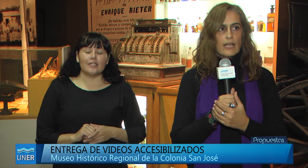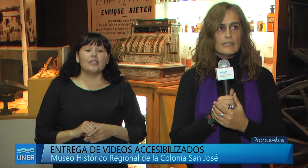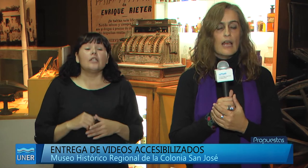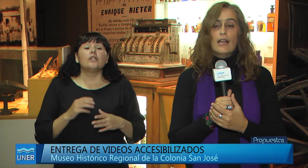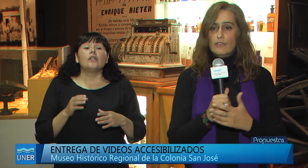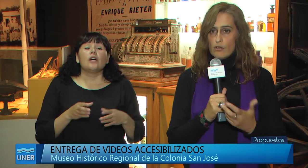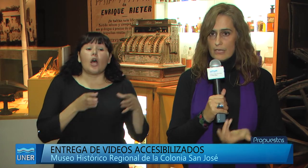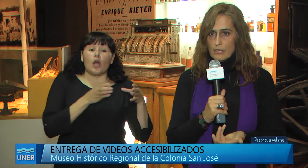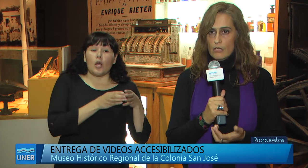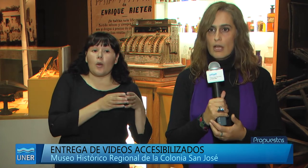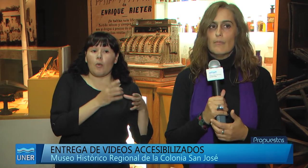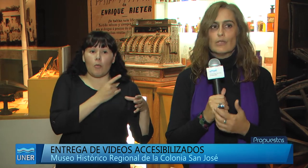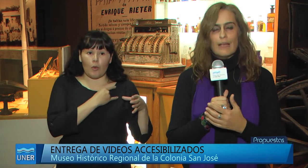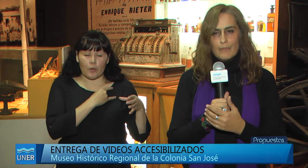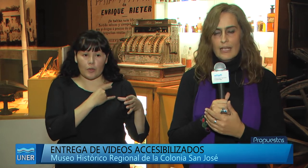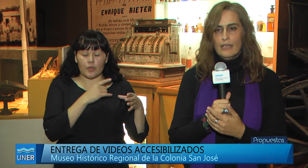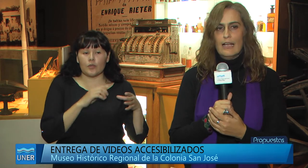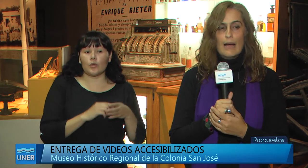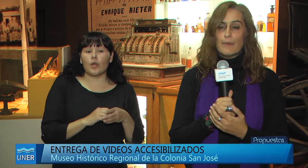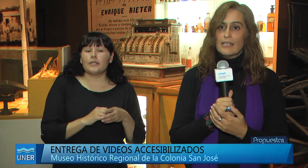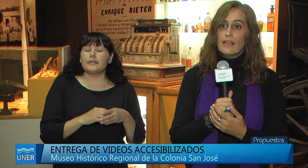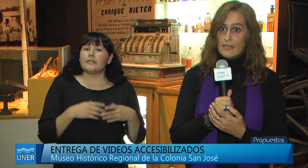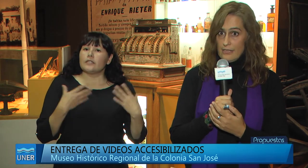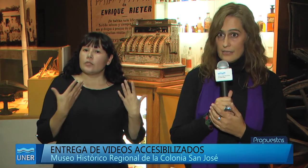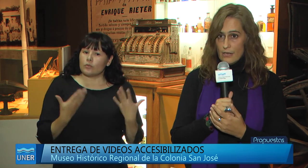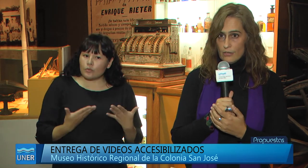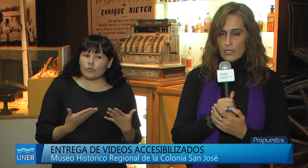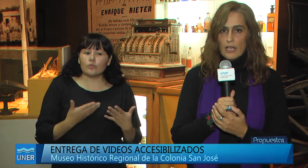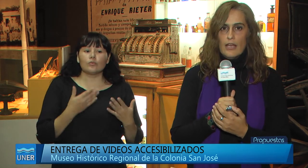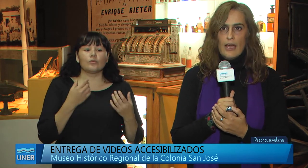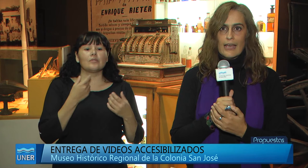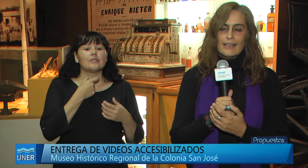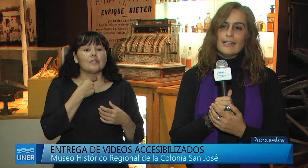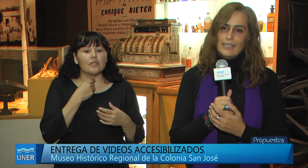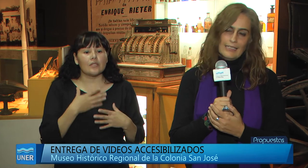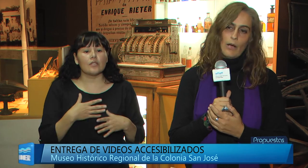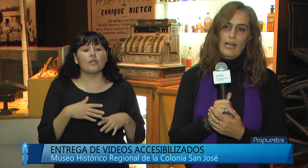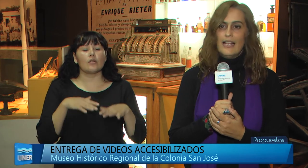es la formación, pero también las practicas de extensión, que están atentas a cual es